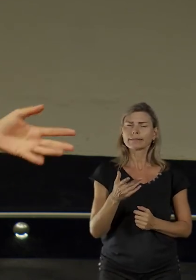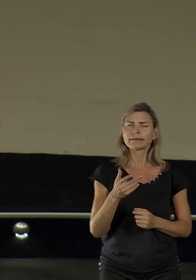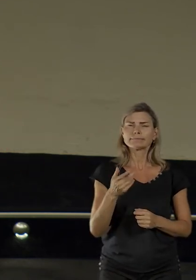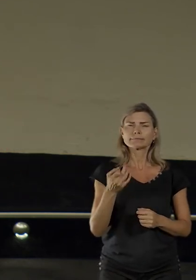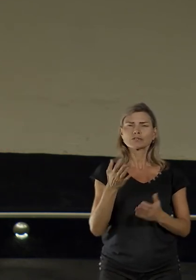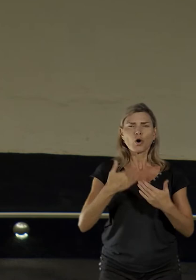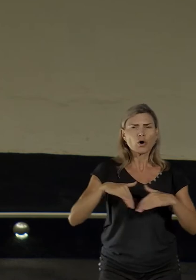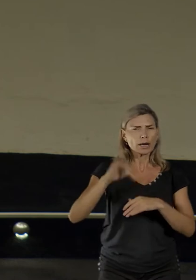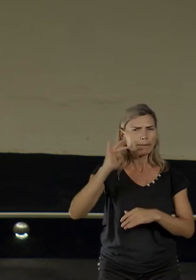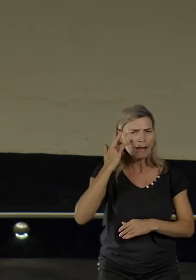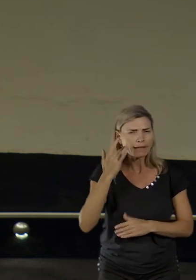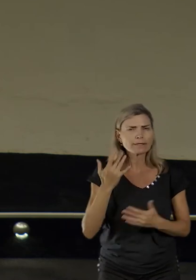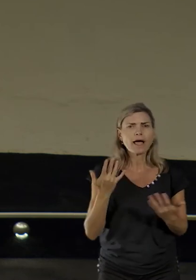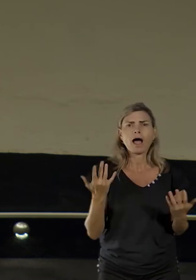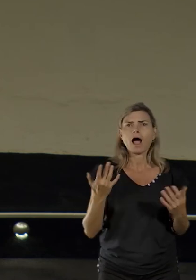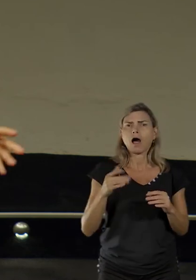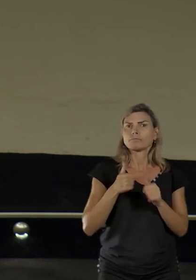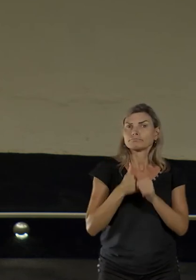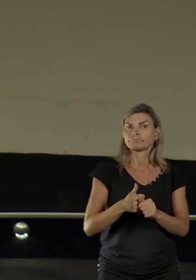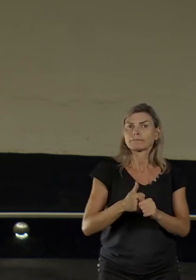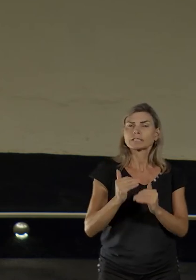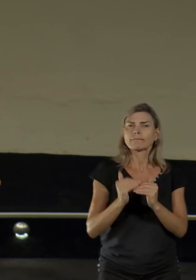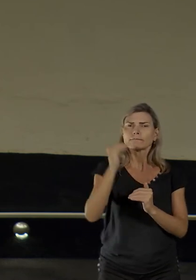kde to naopak možné je? Jakým směrem, kdybychom utíkali z centra,